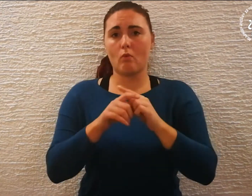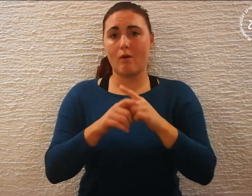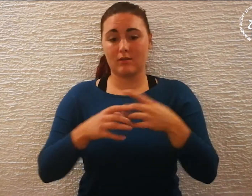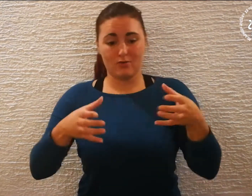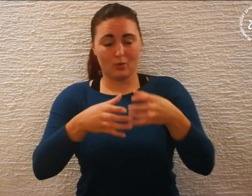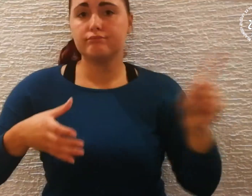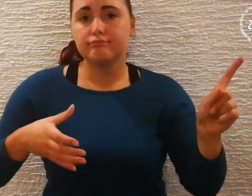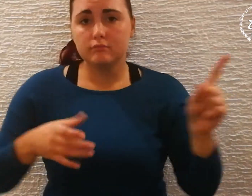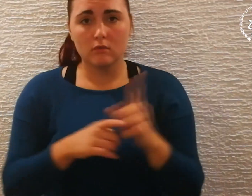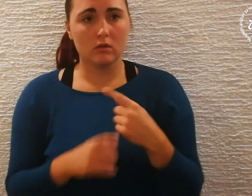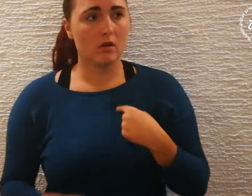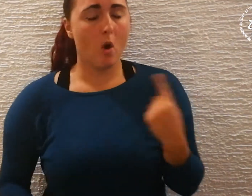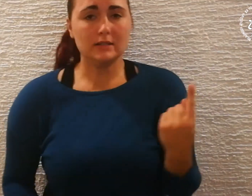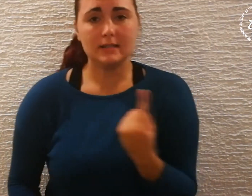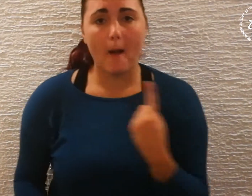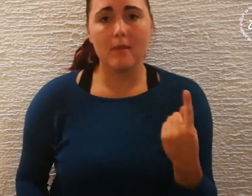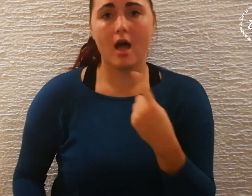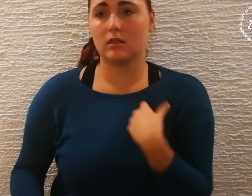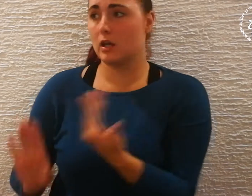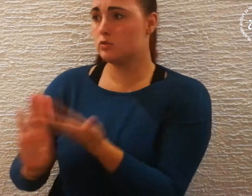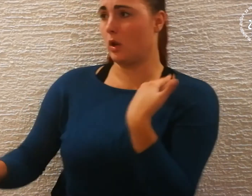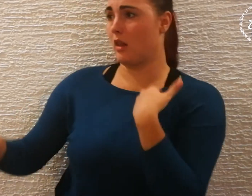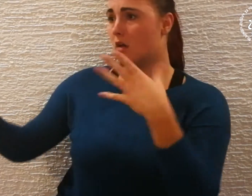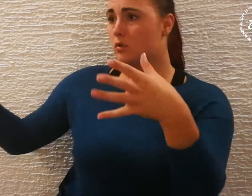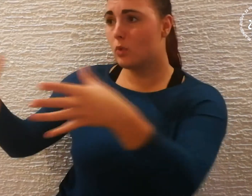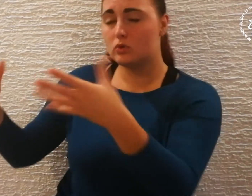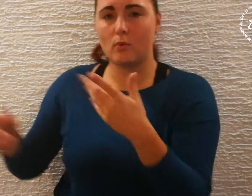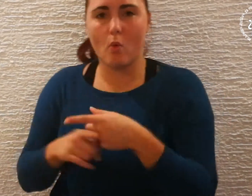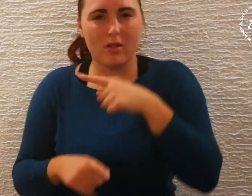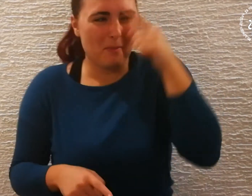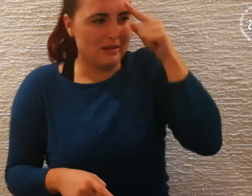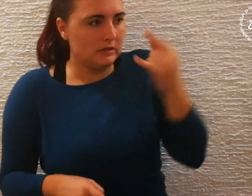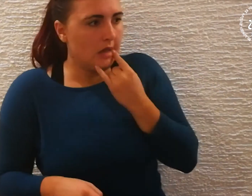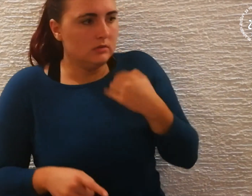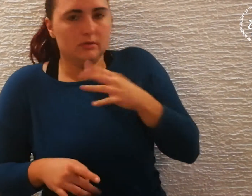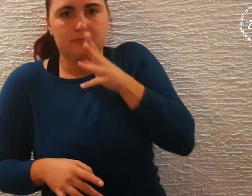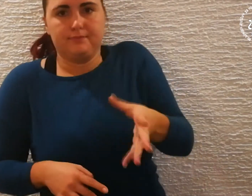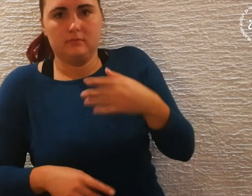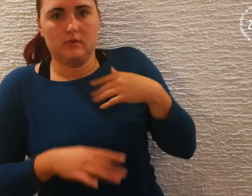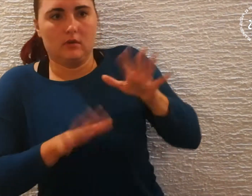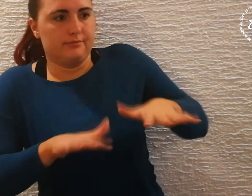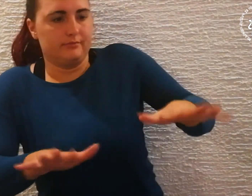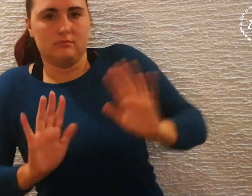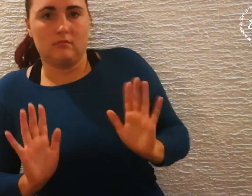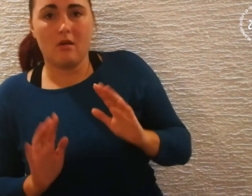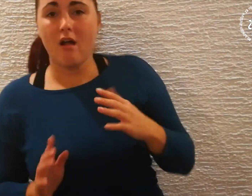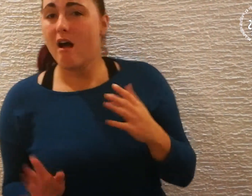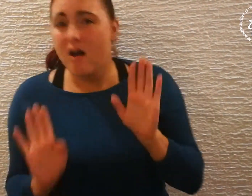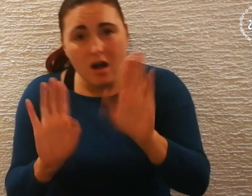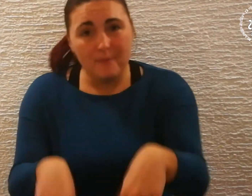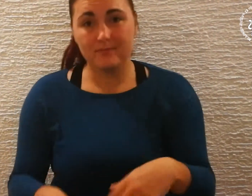odstranjeno z družbe, osamljeno, izolirano od družbe, ker ljudje menijo, da ko pridejo v stik s tem človekom, dobijo tudi AIDS in se ne želijo okužiti. Brez skrbi!